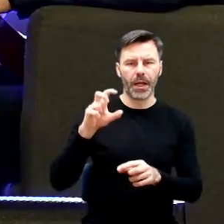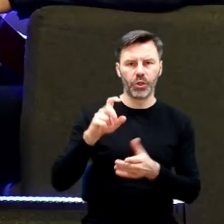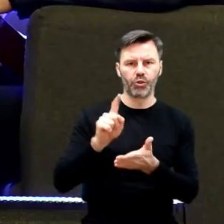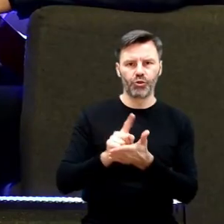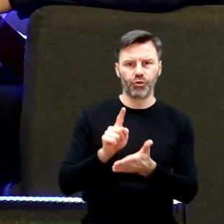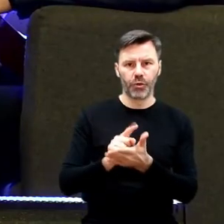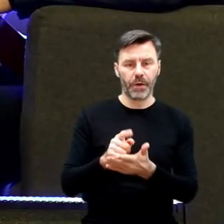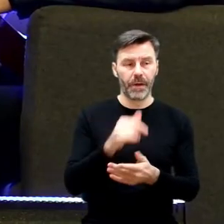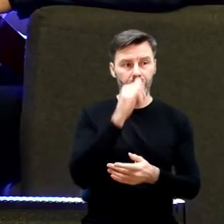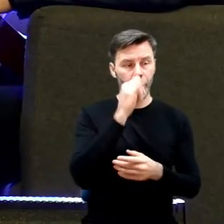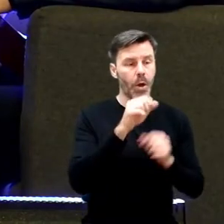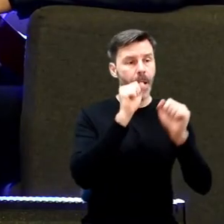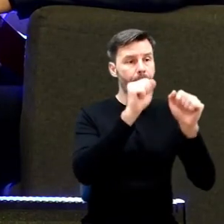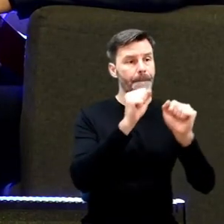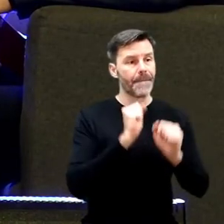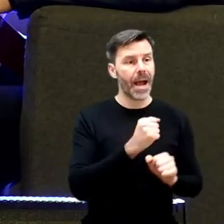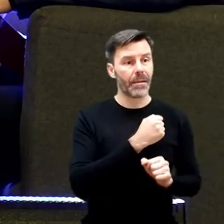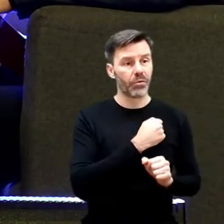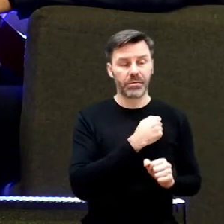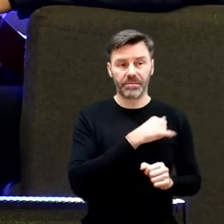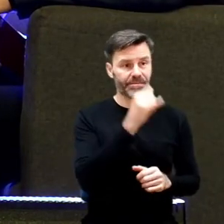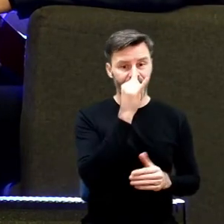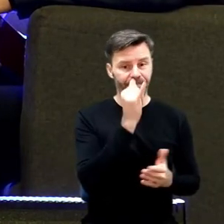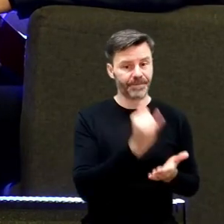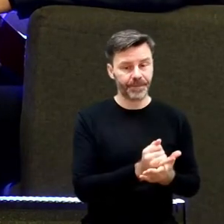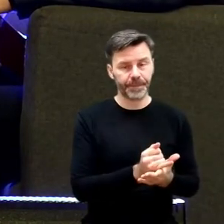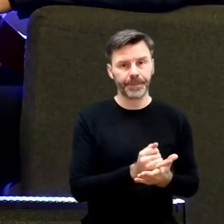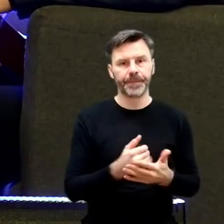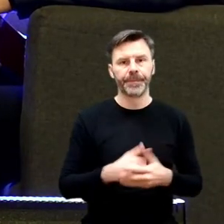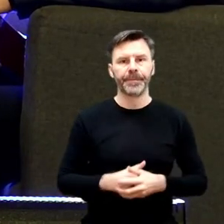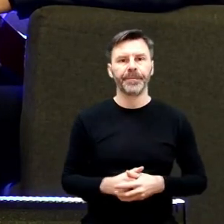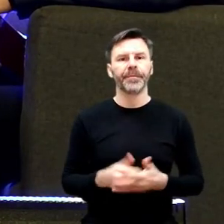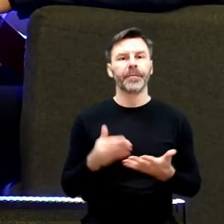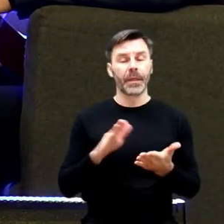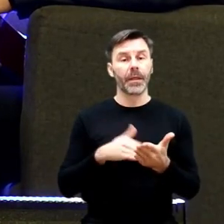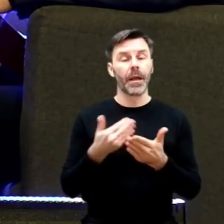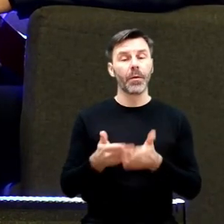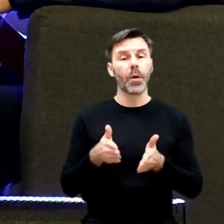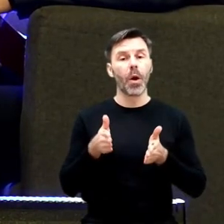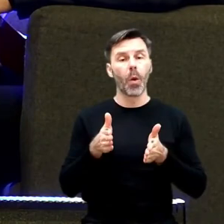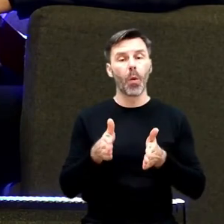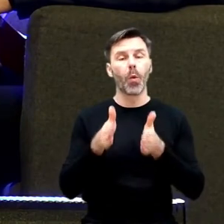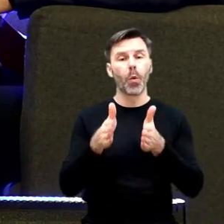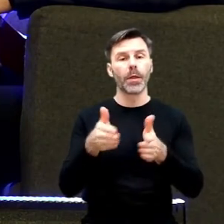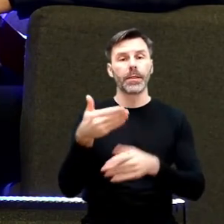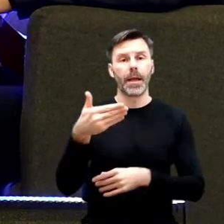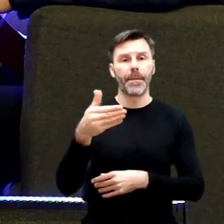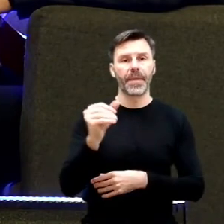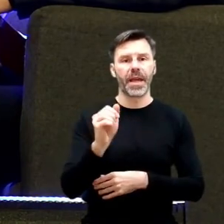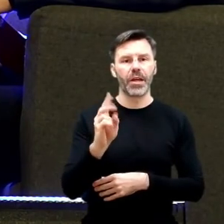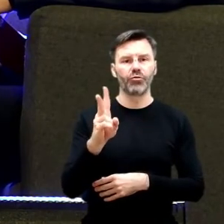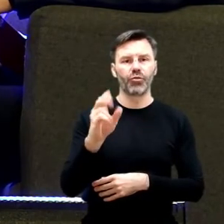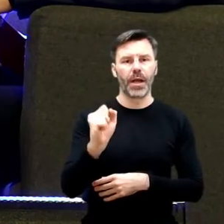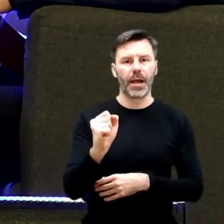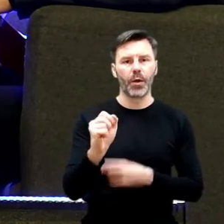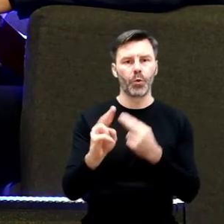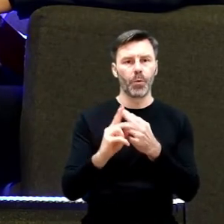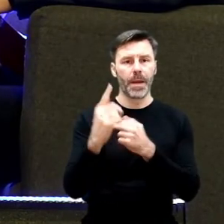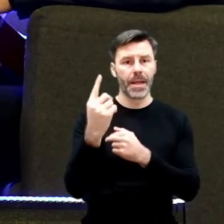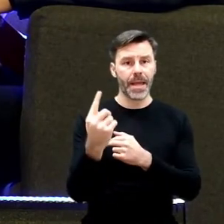czyli ta nasza sztandarowa inwestycja przy ul. Mieszka I,przypomnę, to jest mieszkanie, czy przedsięwzięcie komercyjne,